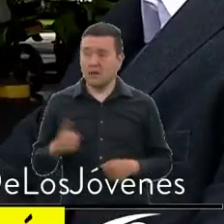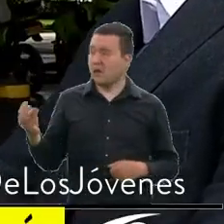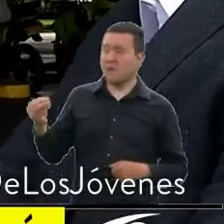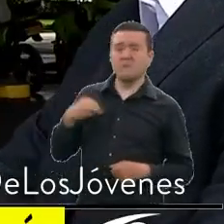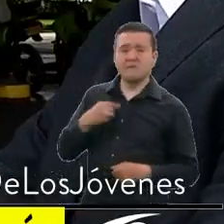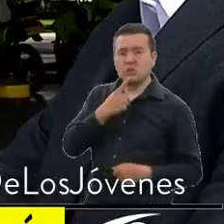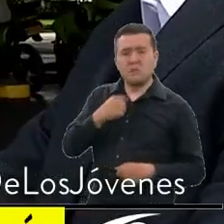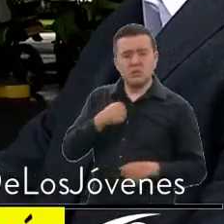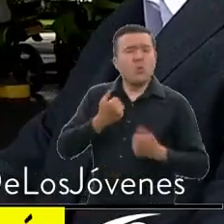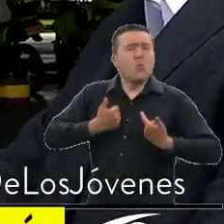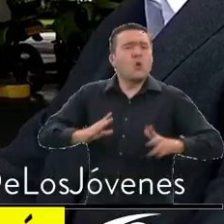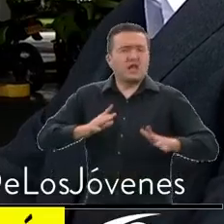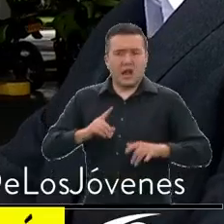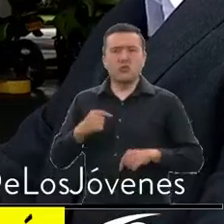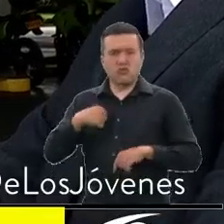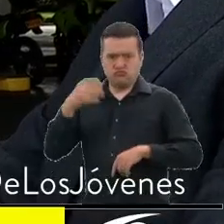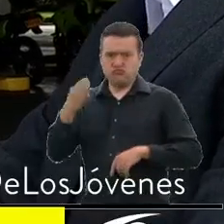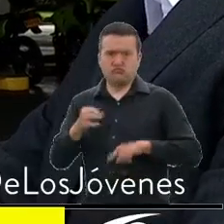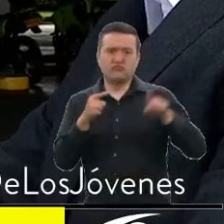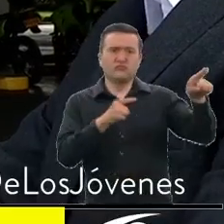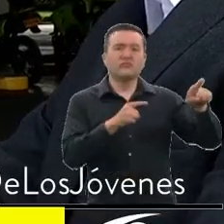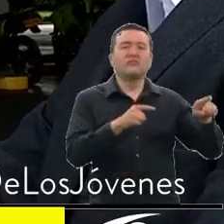años ellos deben votar en el puesto de votación qué tienen asignado.